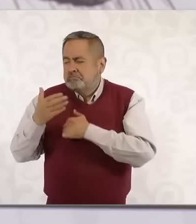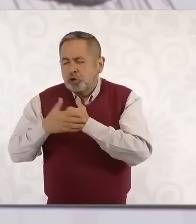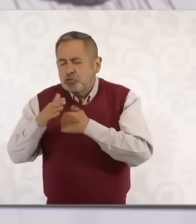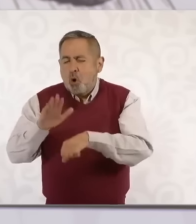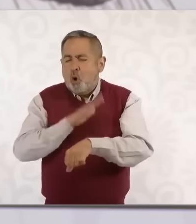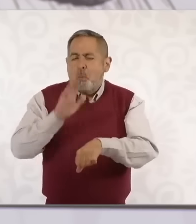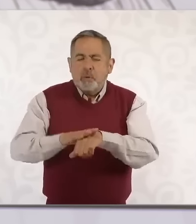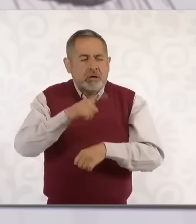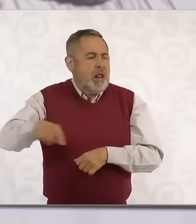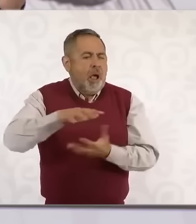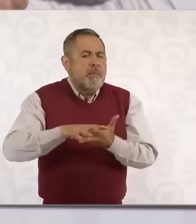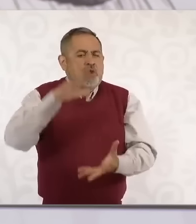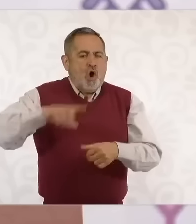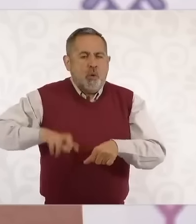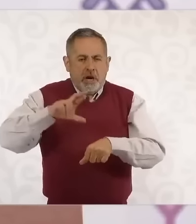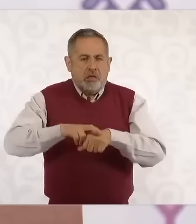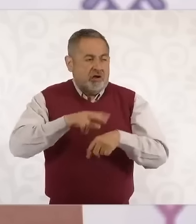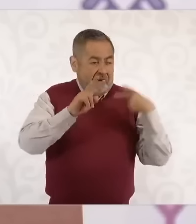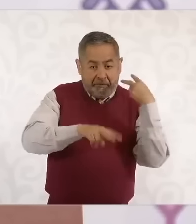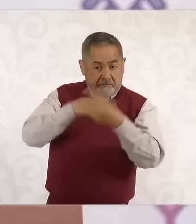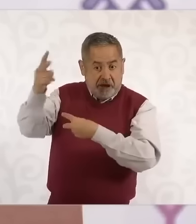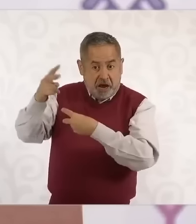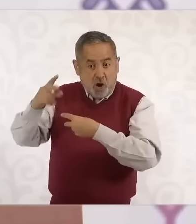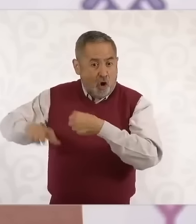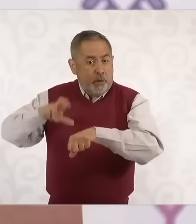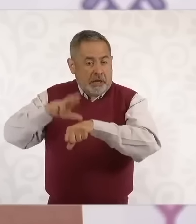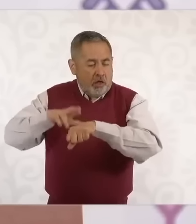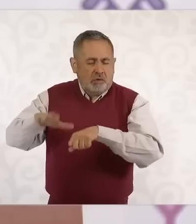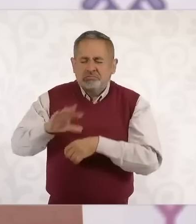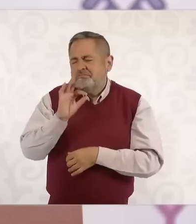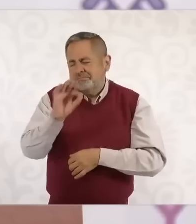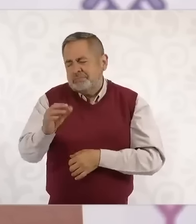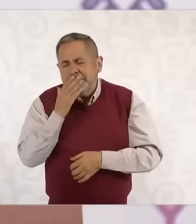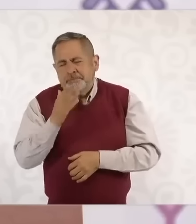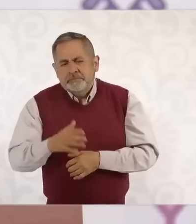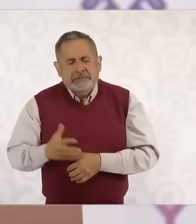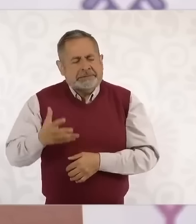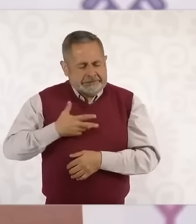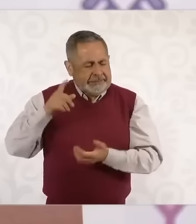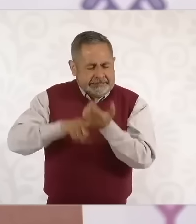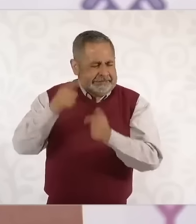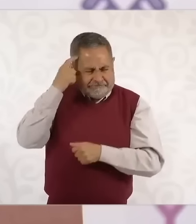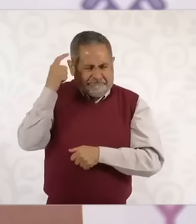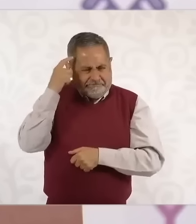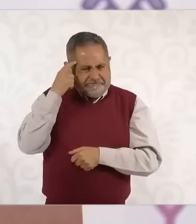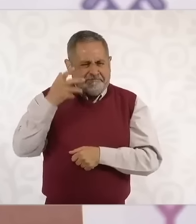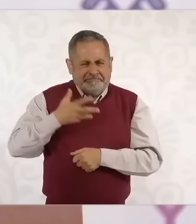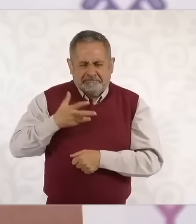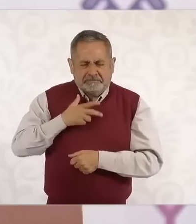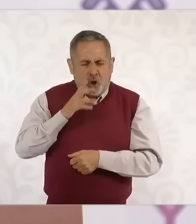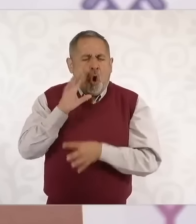eh de los gobernadores o todos los gobernadores y gobernadoras eh tienen eh lo van a hacer bien.